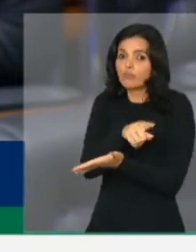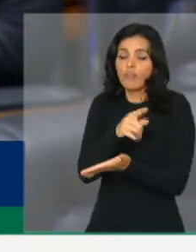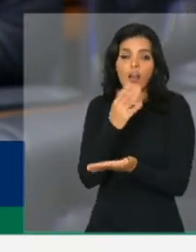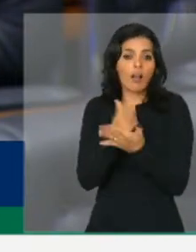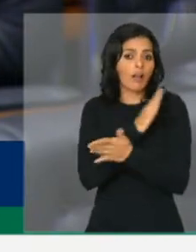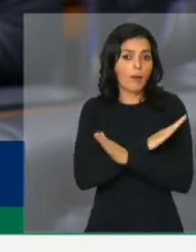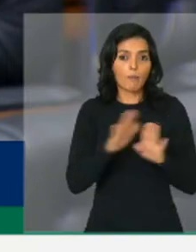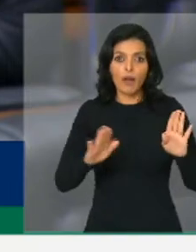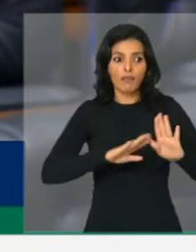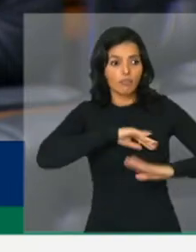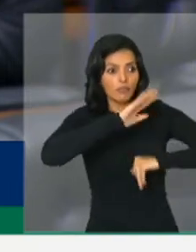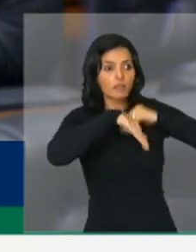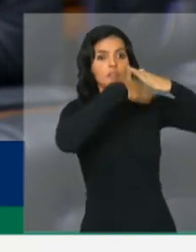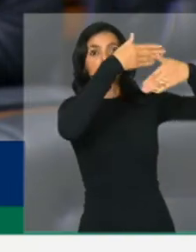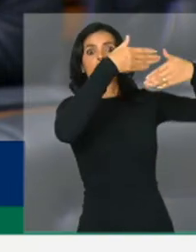NOVOS FUNDOS. ENTÃO NA VERDADE ESSA MP ACABA SE